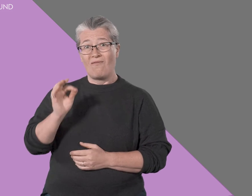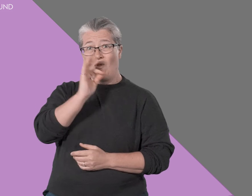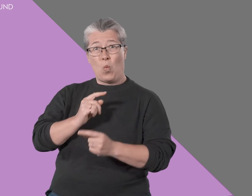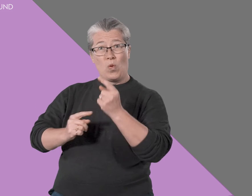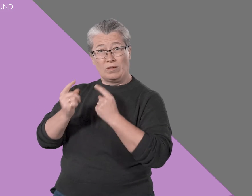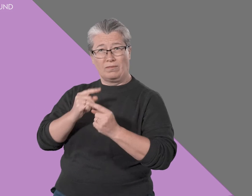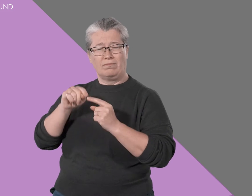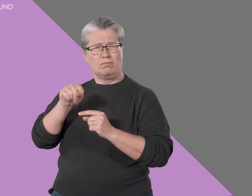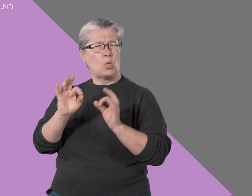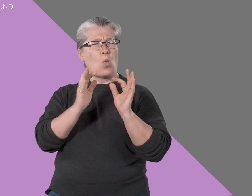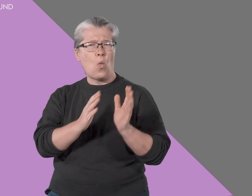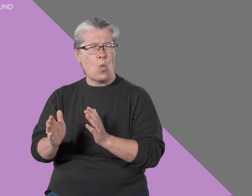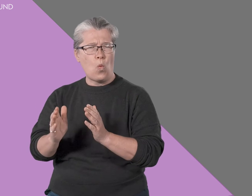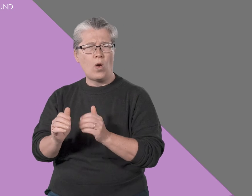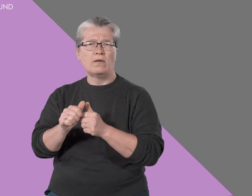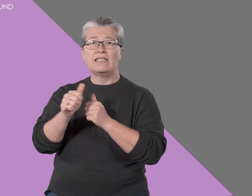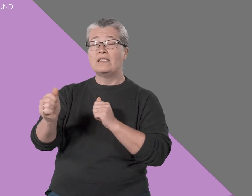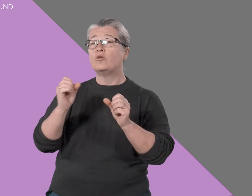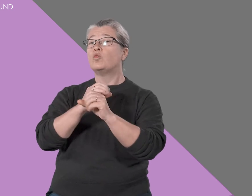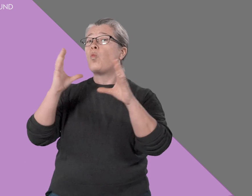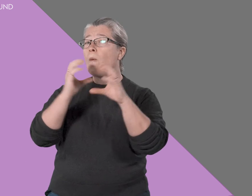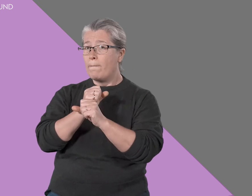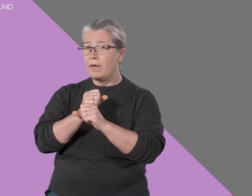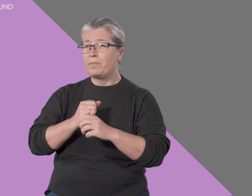Frågestunden ordnas på distans i Zoom.